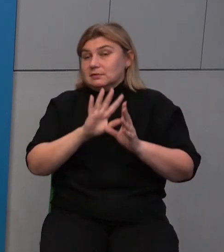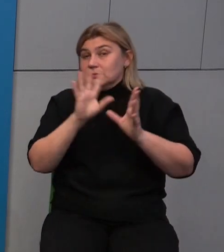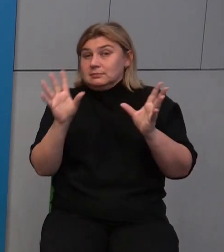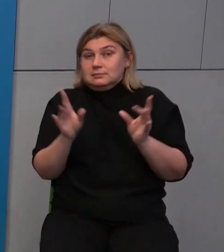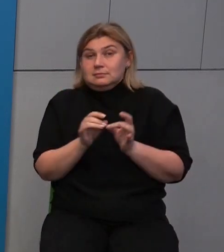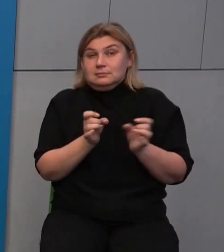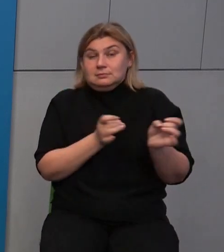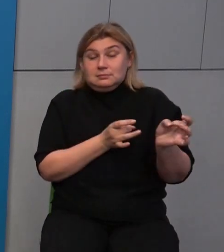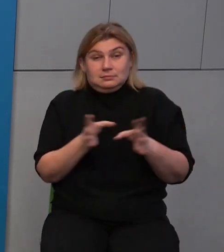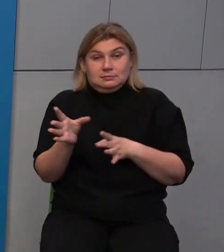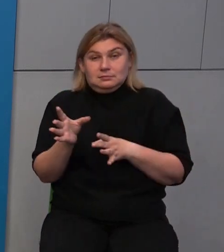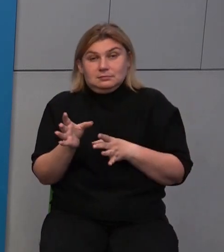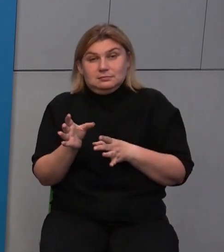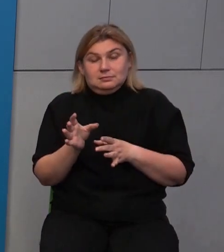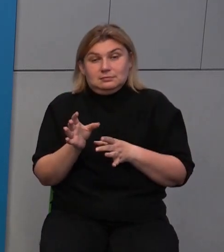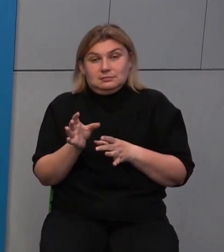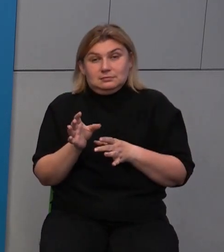Myślę, że to jest ta kwestia.